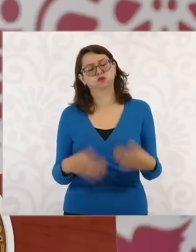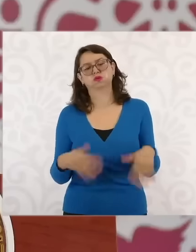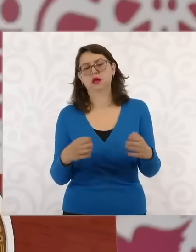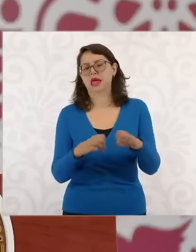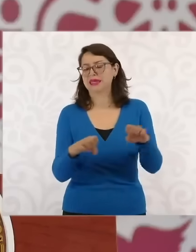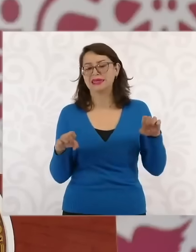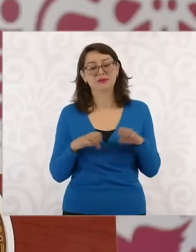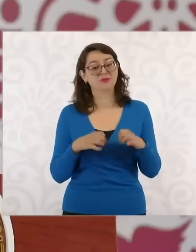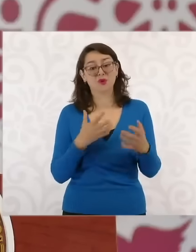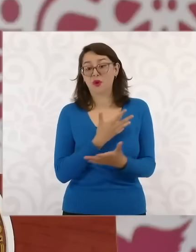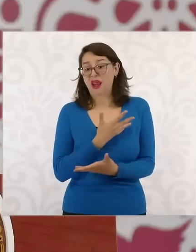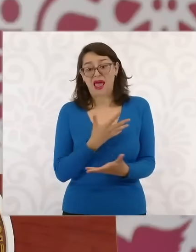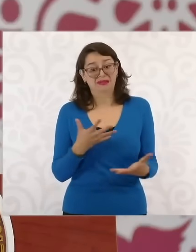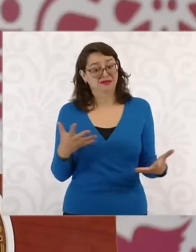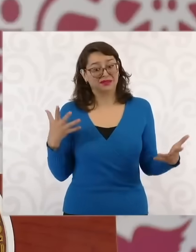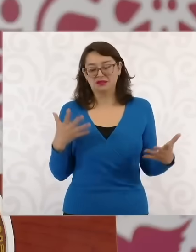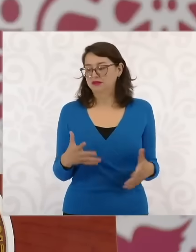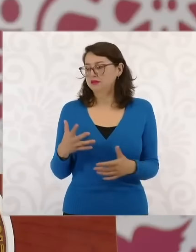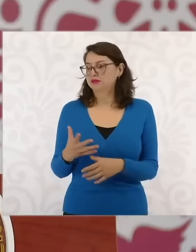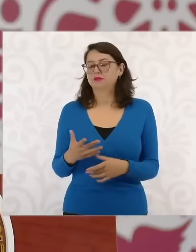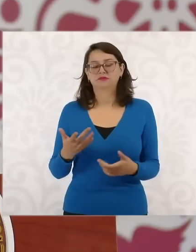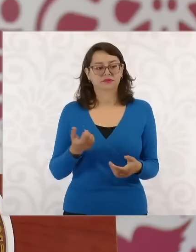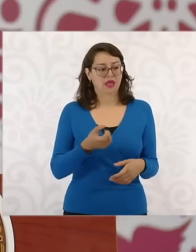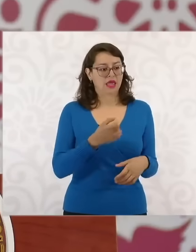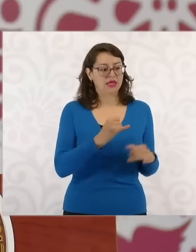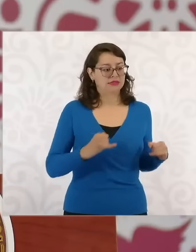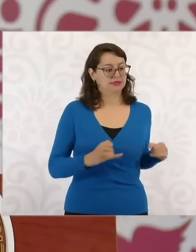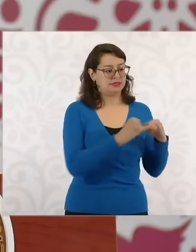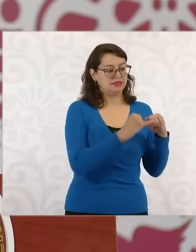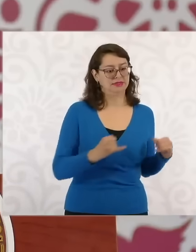por ejemplo, compartimos la información de medicamentos que que faltan, que no